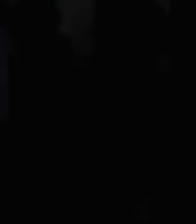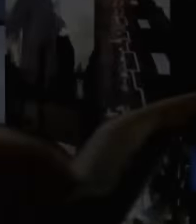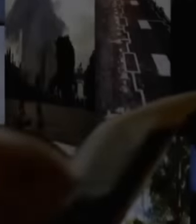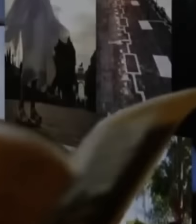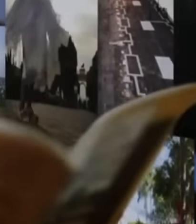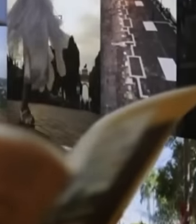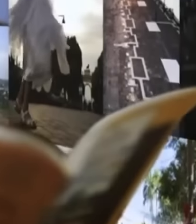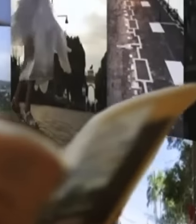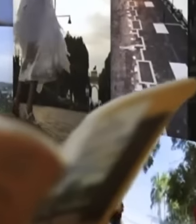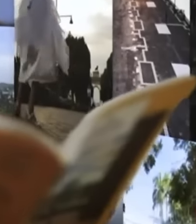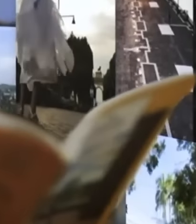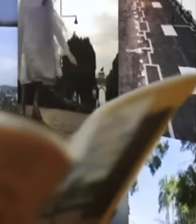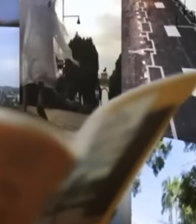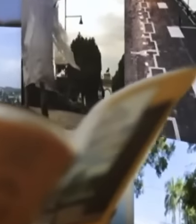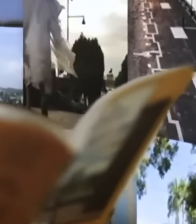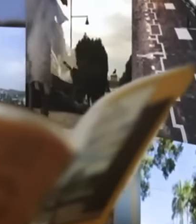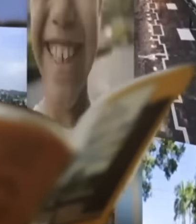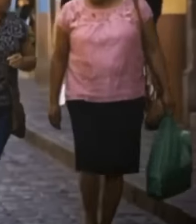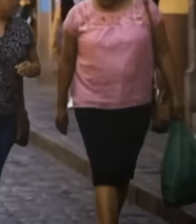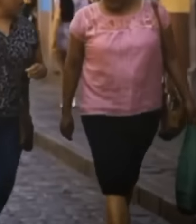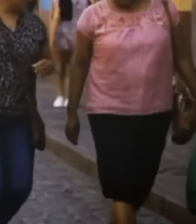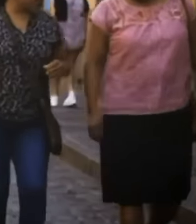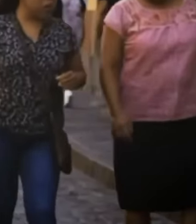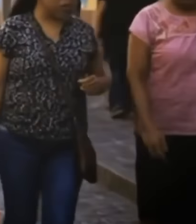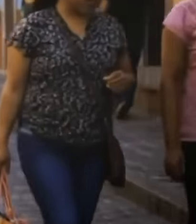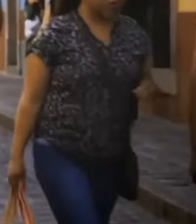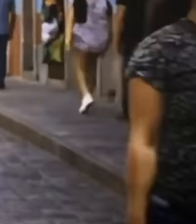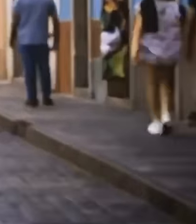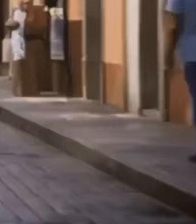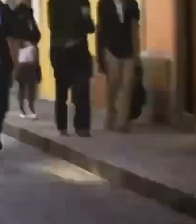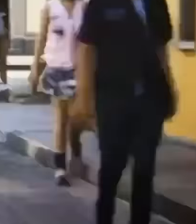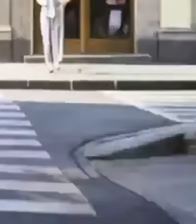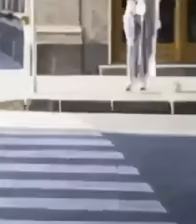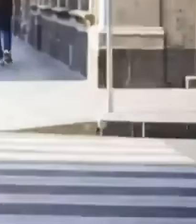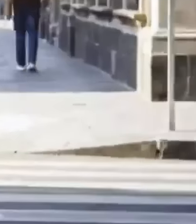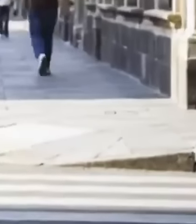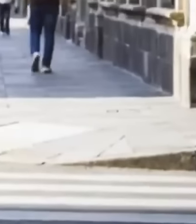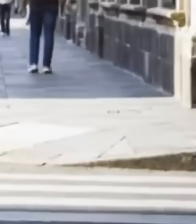Sabemos que los retos continúan. Seguiremos trabajando para proteger a las familias,